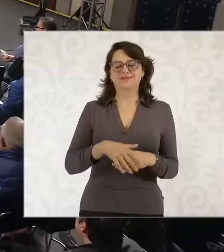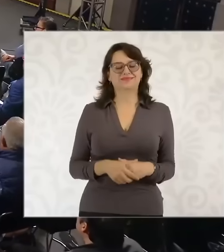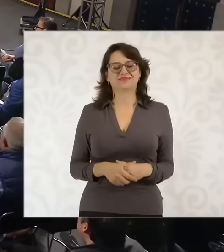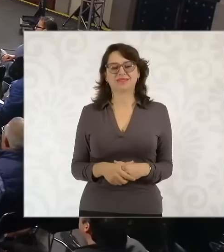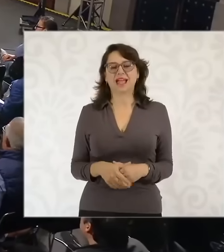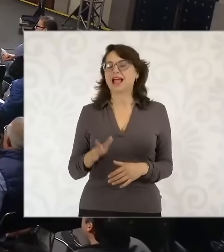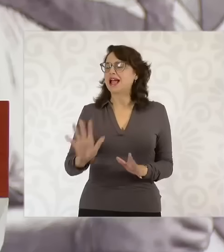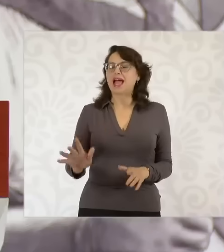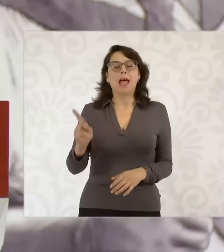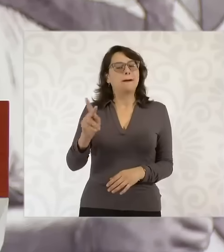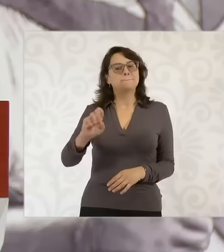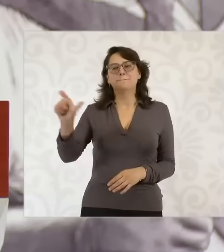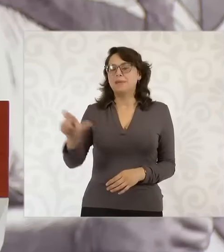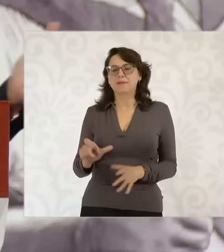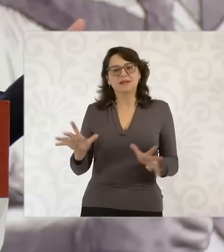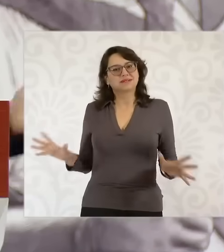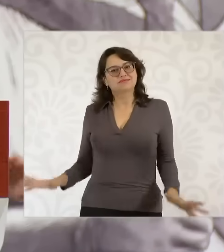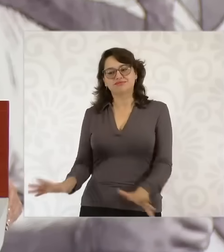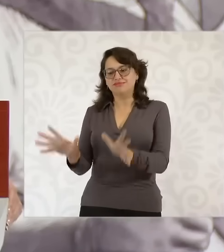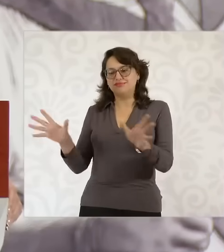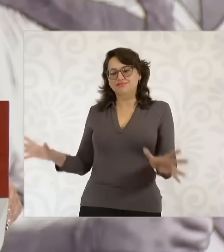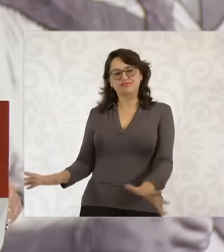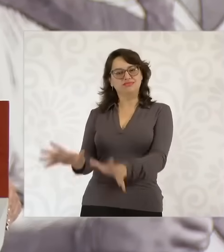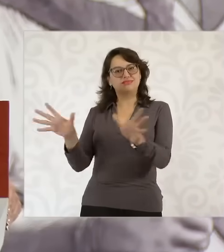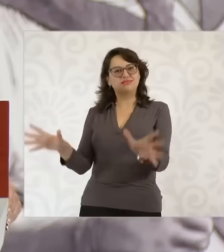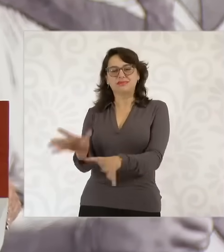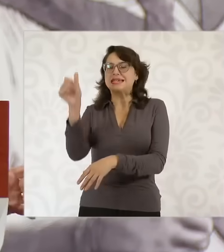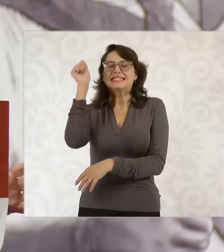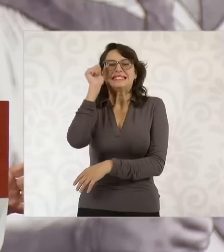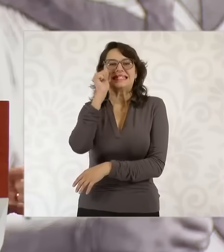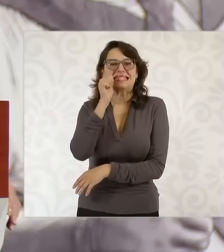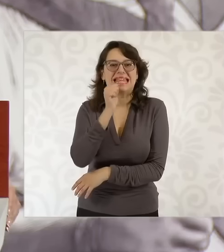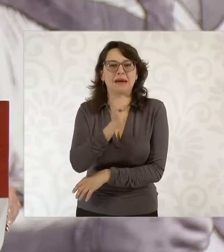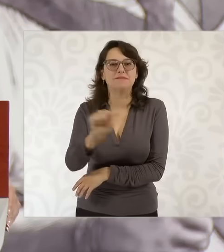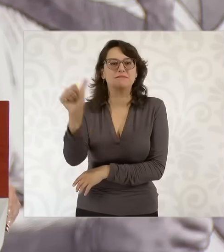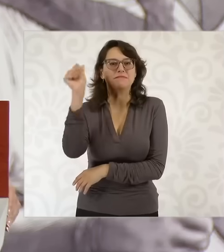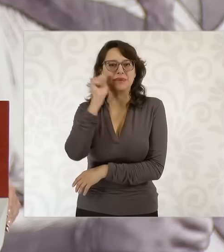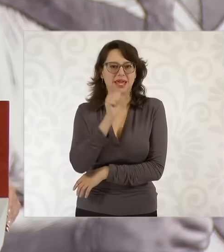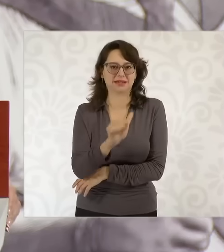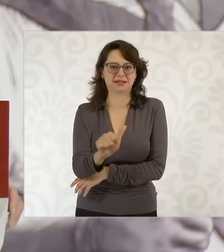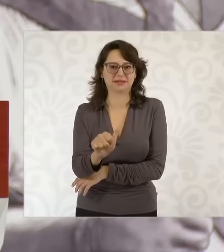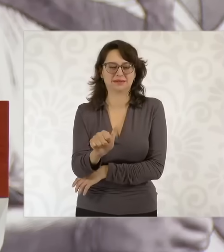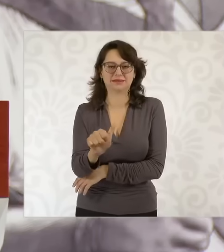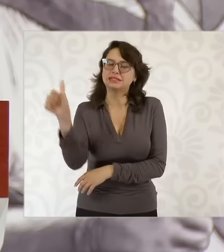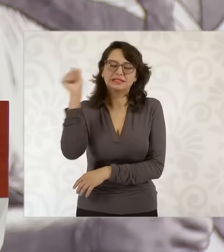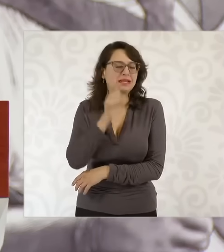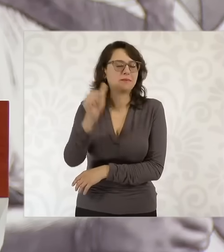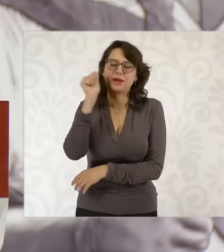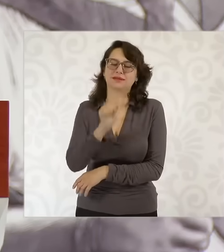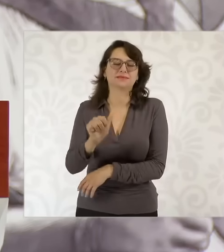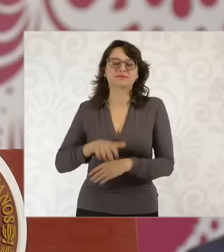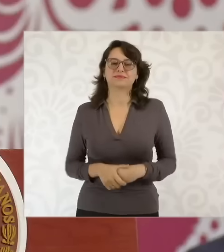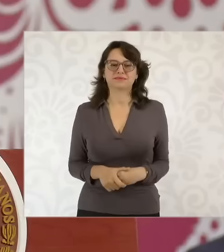el sentido de eh apoyar como se hizo ahora en el refinanciamiento de la deuda, a partir del 2027,